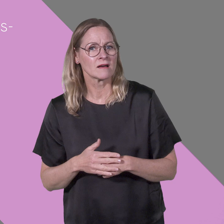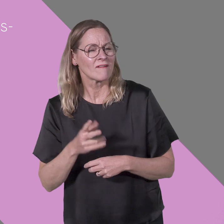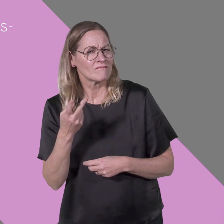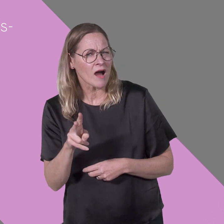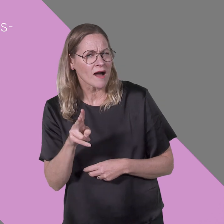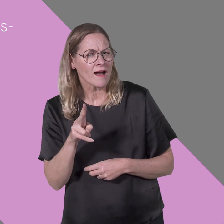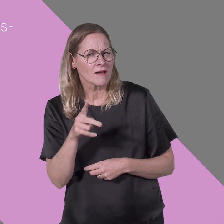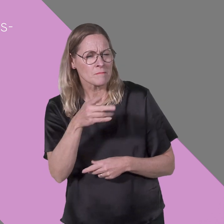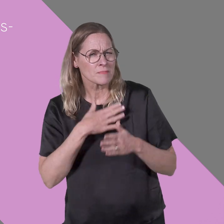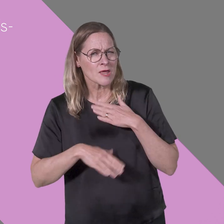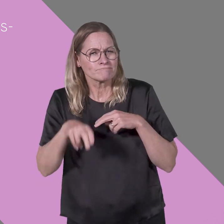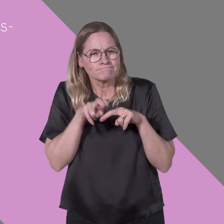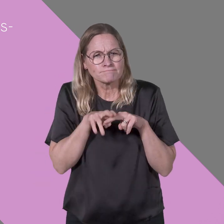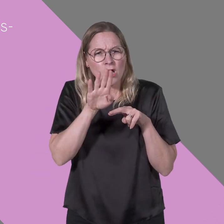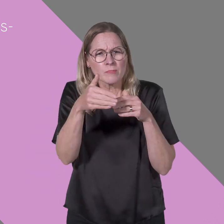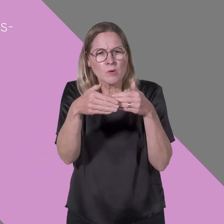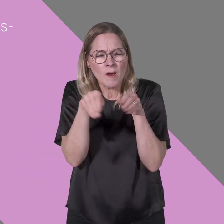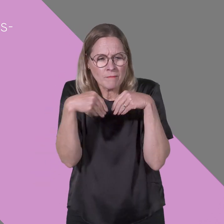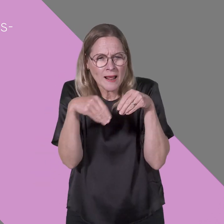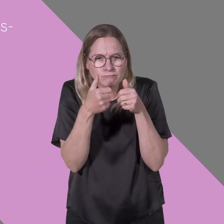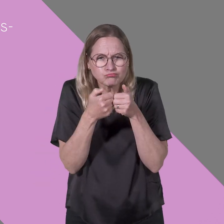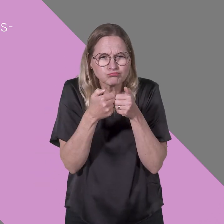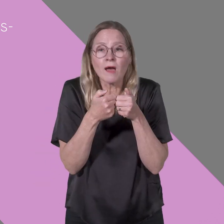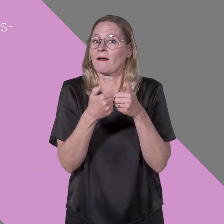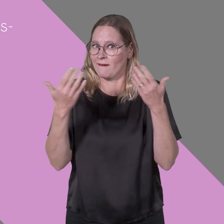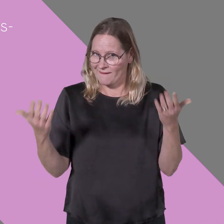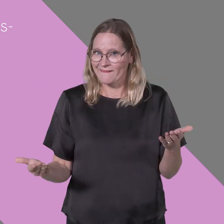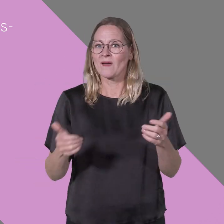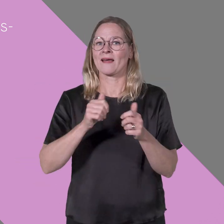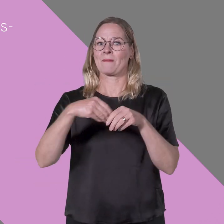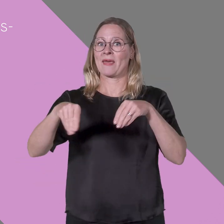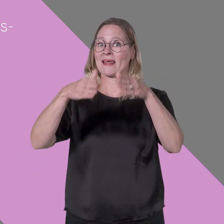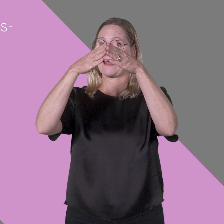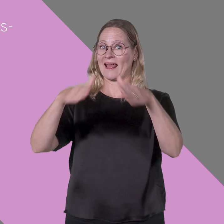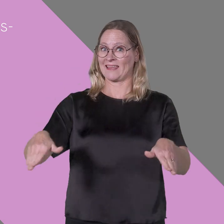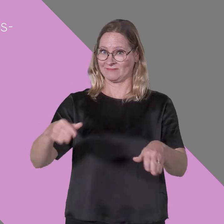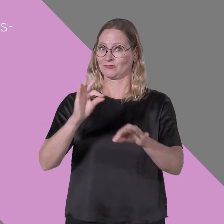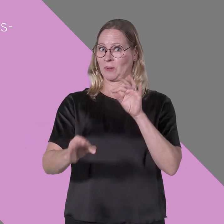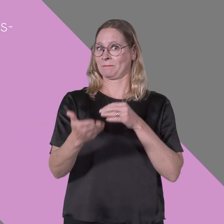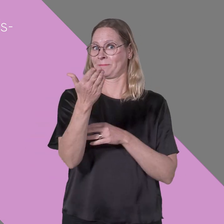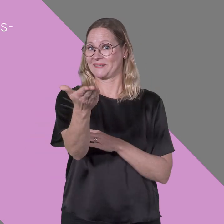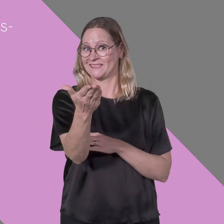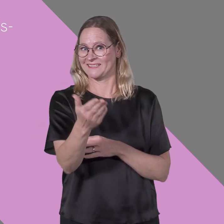Vai istutko mieluummin huoneessasi pelaamassa jotain? Siinä tapauksessa pelileiri on valintasi!